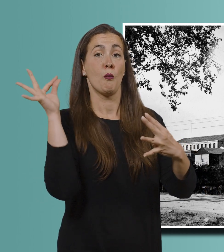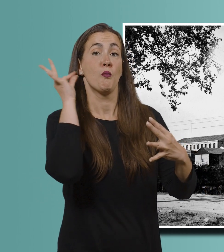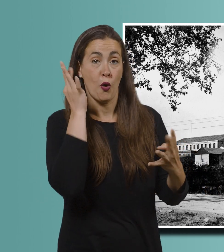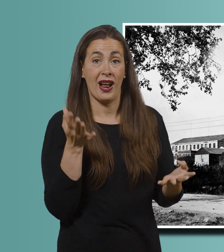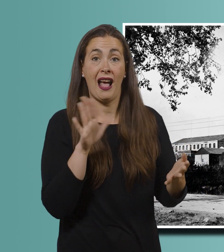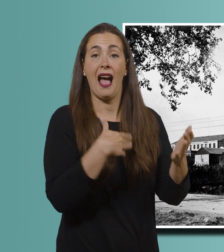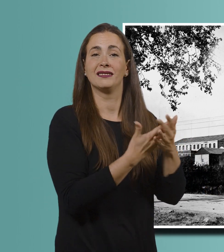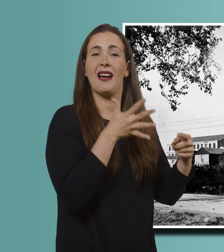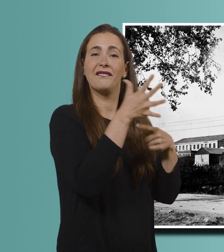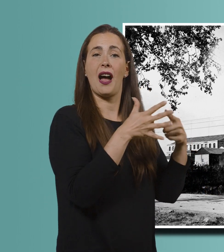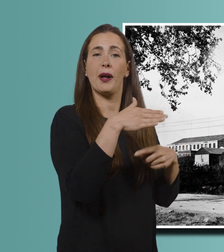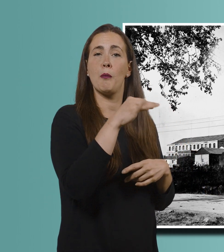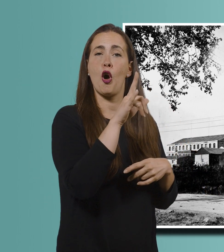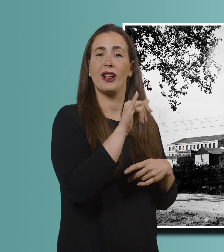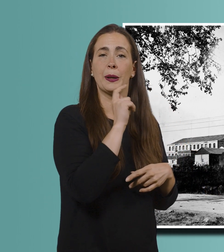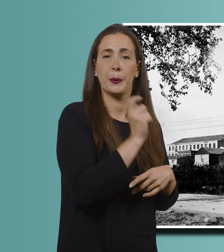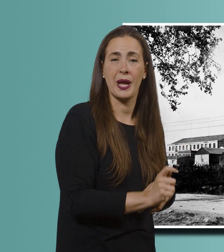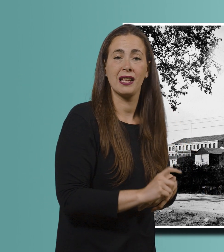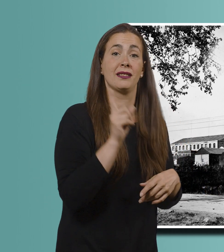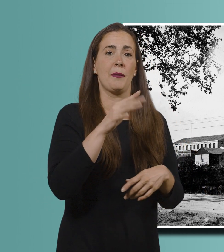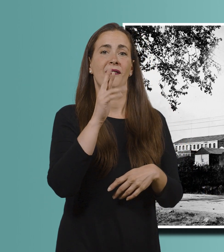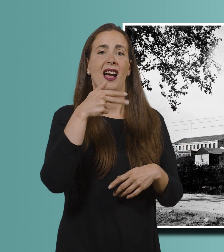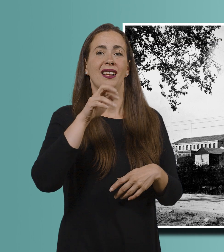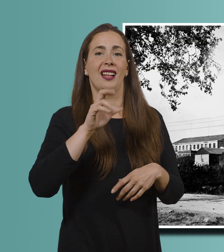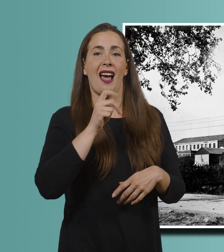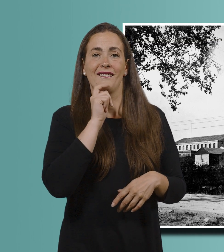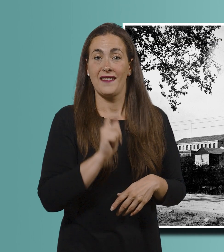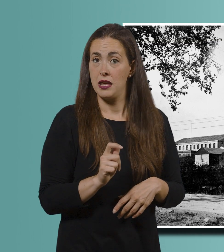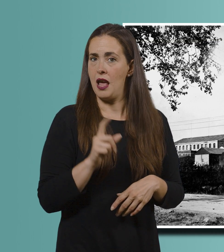gairebé la totalitat a la fàbrica del Molí Vell (Farinera Vella)